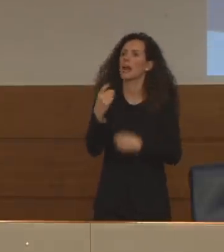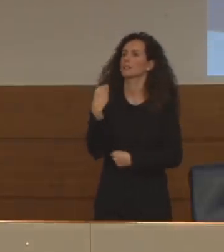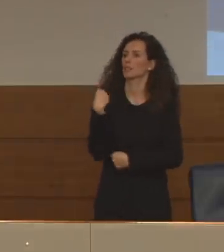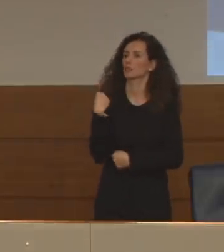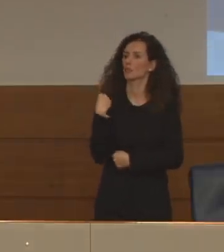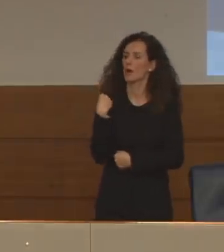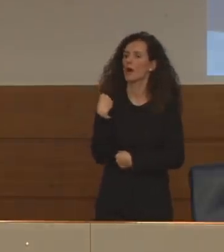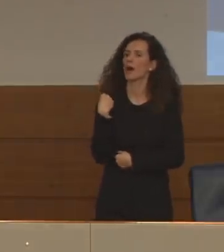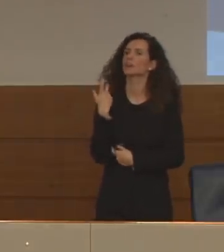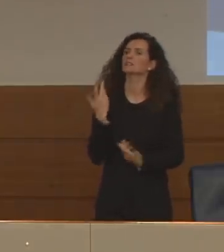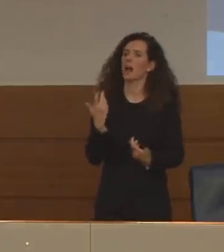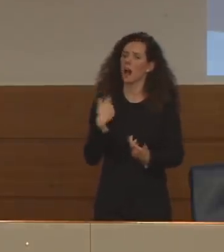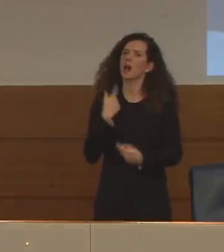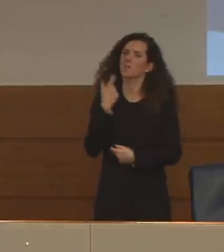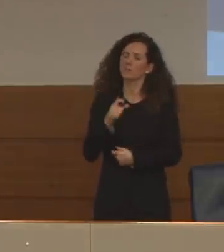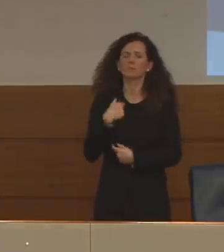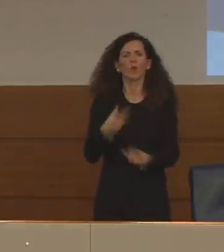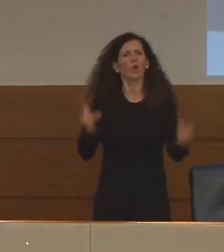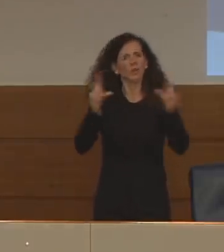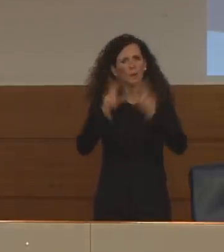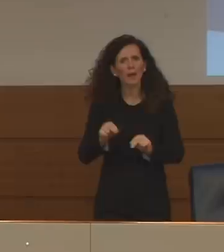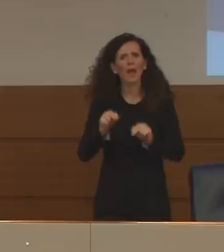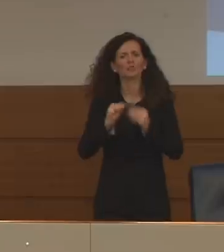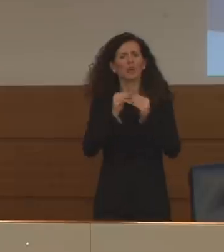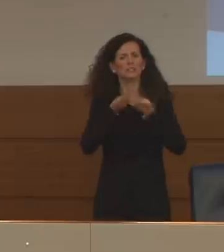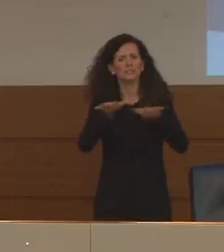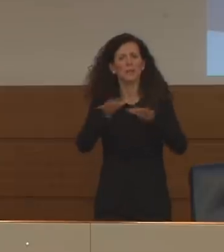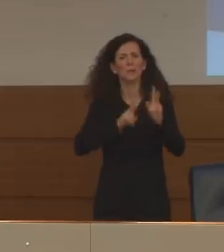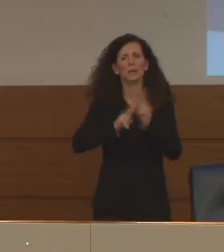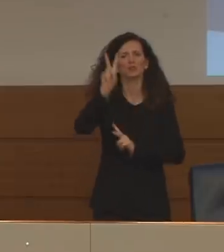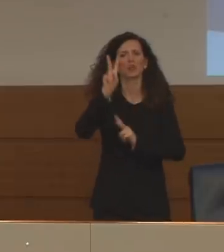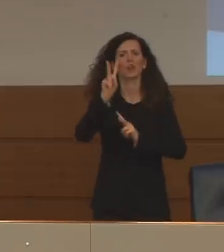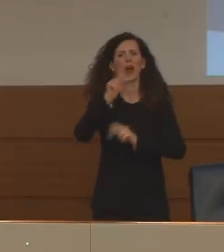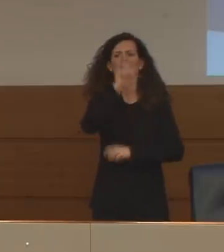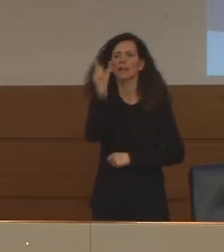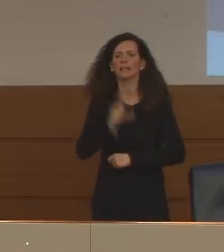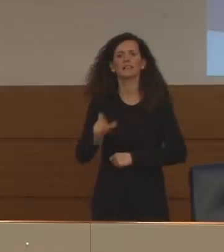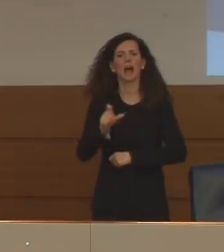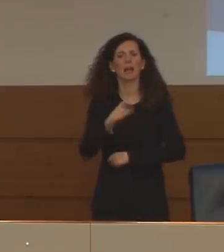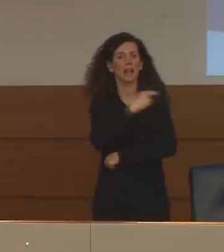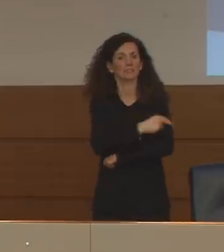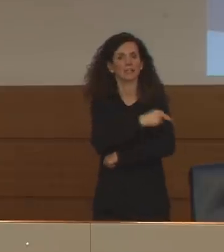del sistema sanitario nazionale italiano, in realtà in poche parti del mondo c'è